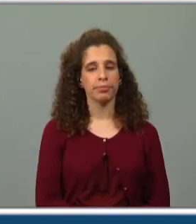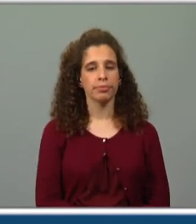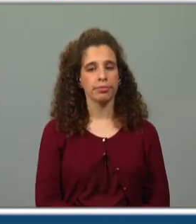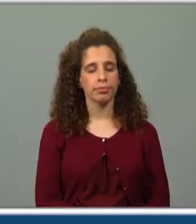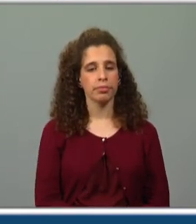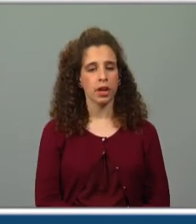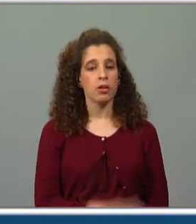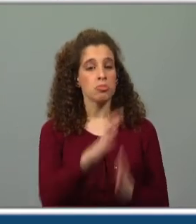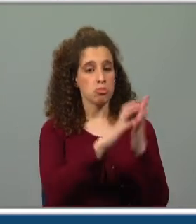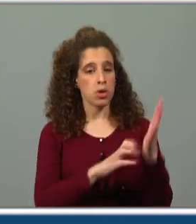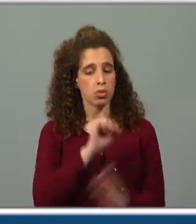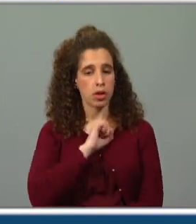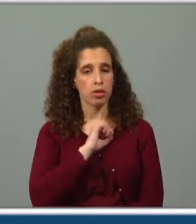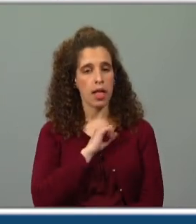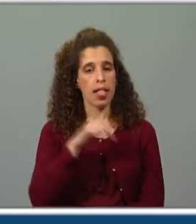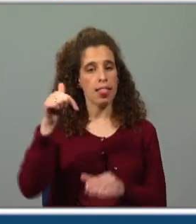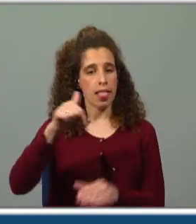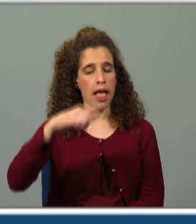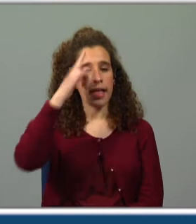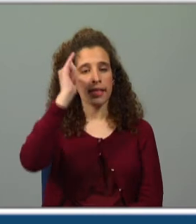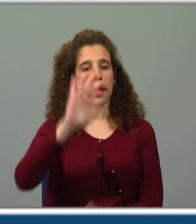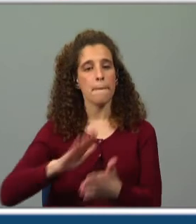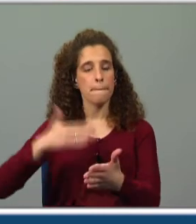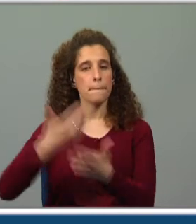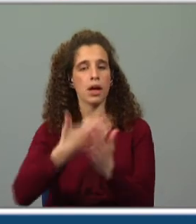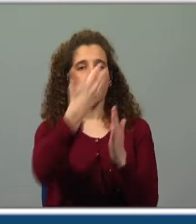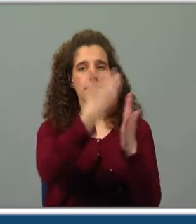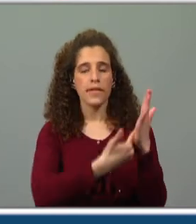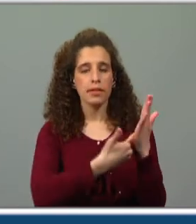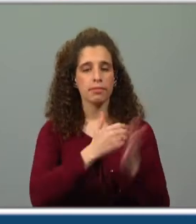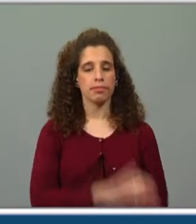e o meu texto contém as ideias propostas na planificação 我的文字包含了提議的想法在規劃中